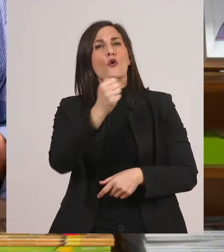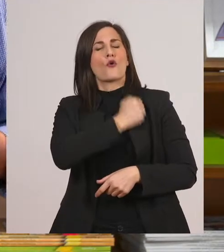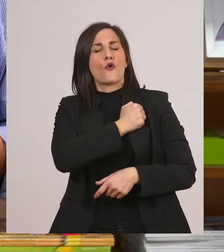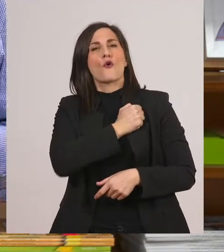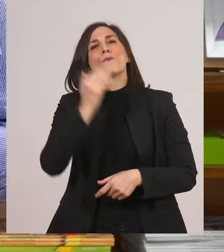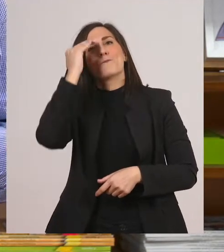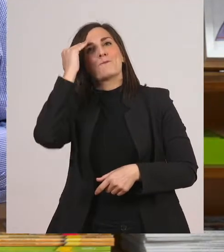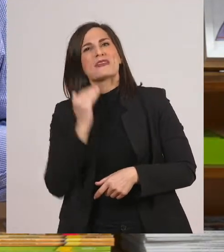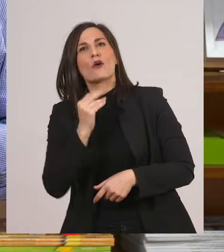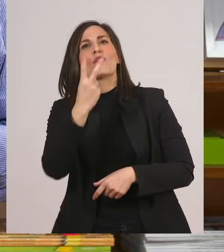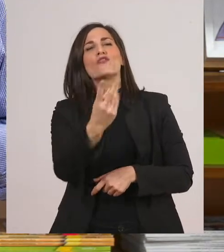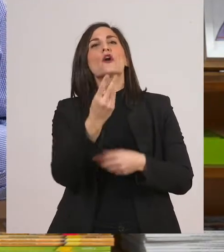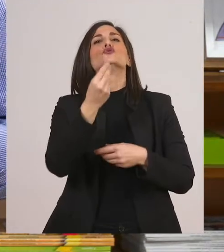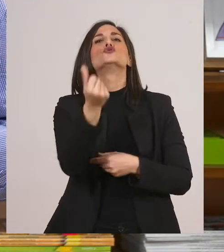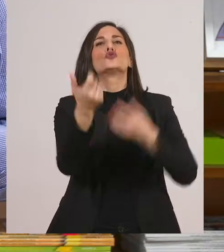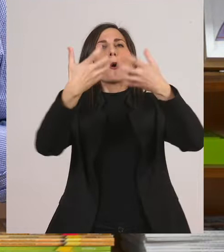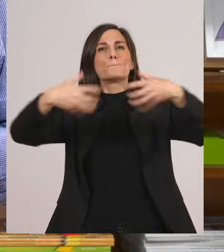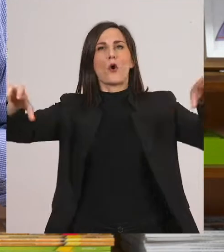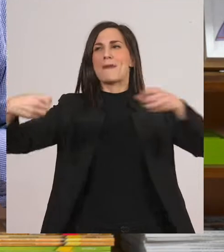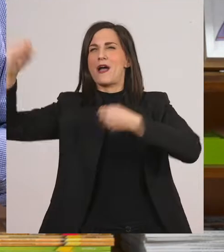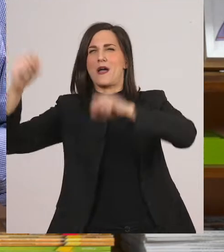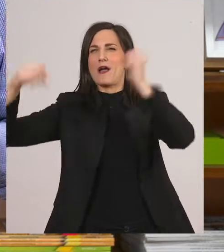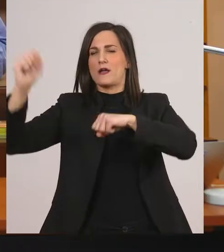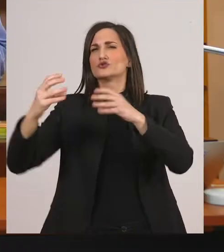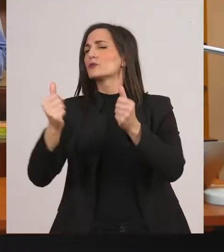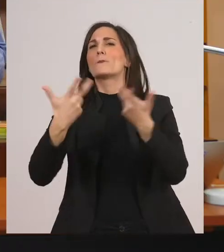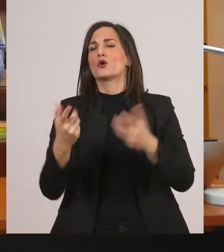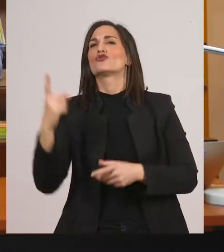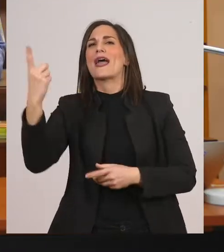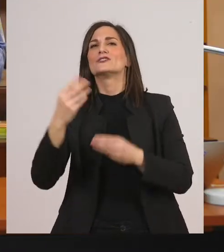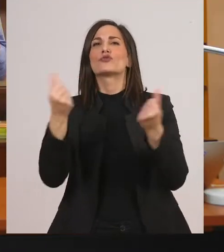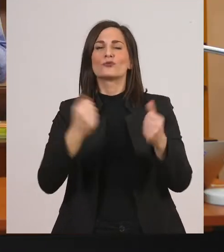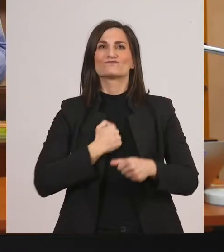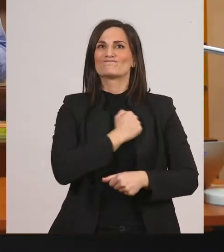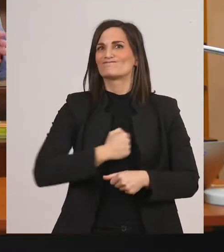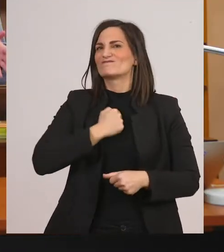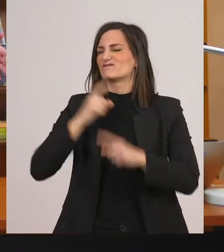όταν έχουμε διαφωνία, να κάνει αυτό που θέλουμε εμείς. Να συμφωνήσει μαζί μας. Το ένα, δυστυχώς είναι να τον εξαναγκάσουμε. Είναι η βία.